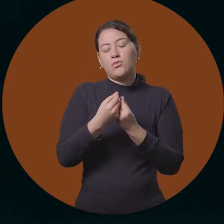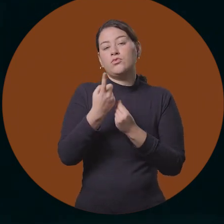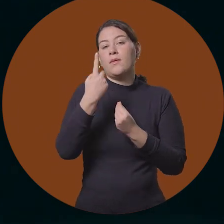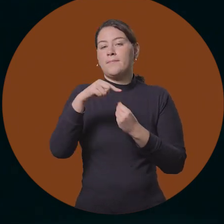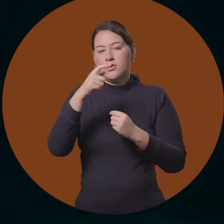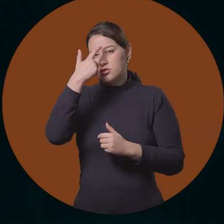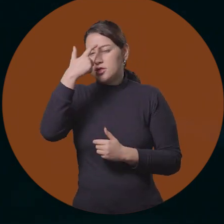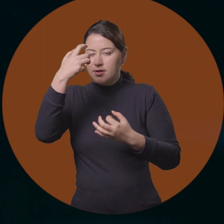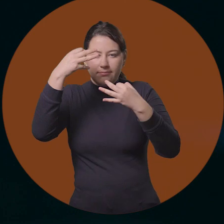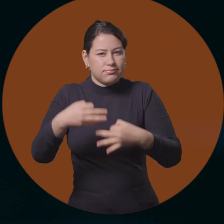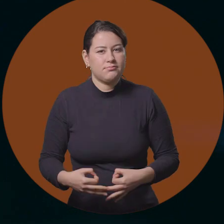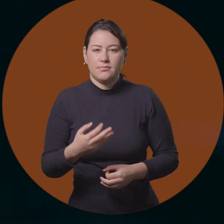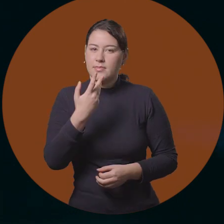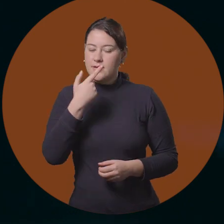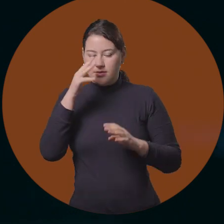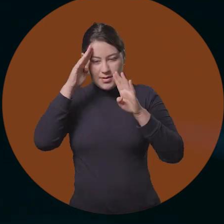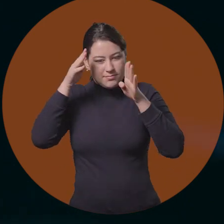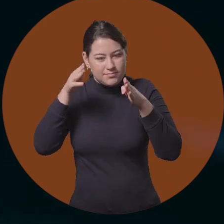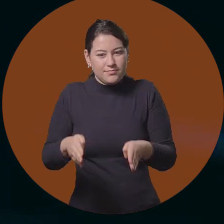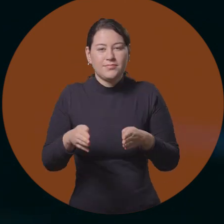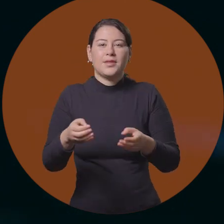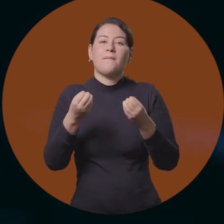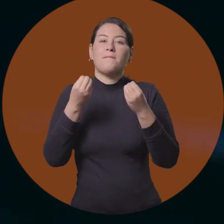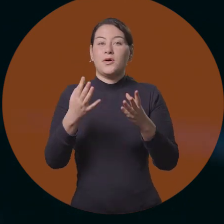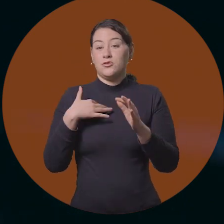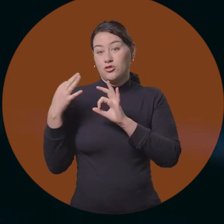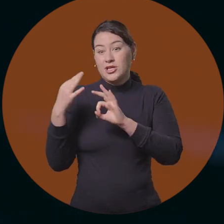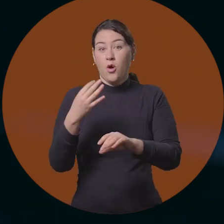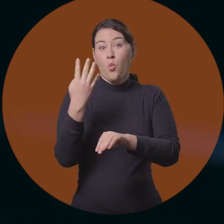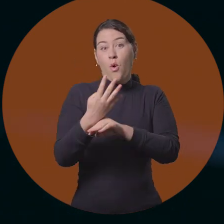las ciencias, digamos, ese fue mi camino. Por eso cuando llegué a cuarto año y había que definirse,